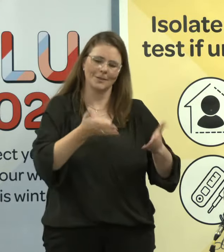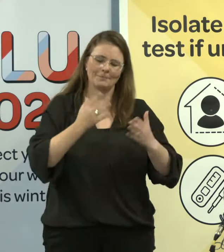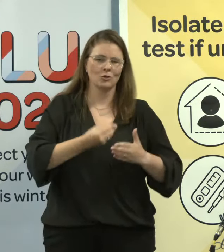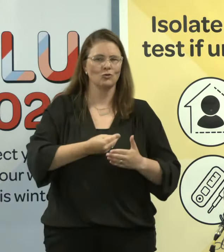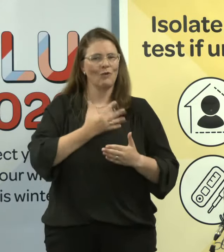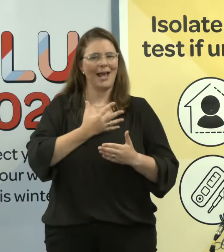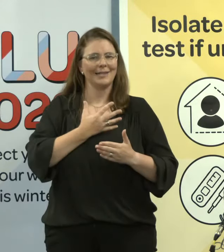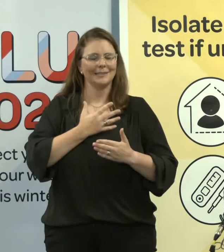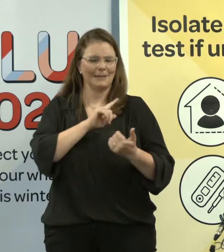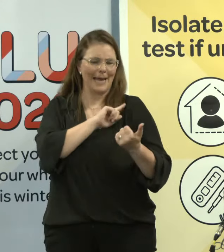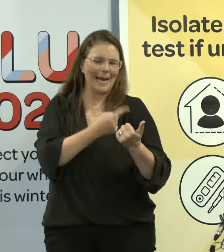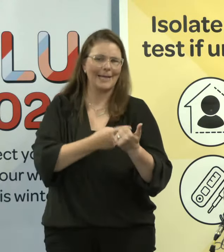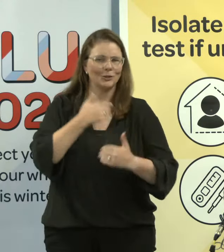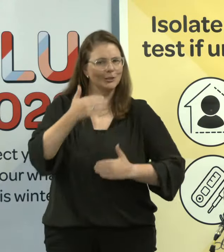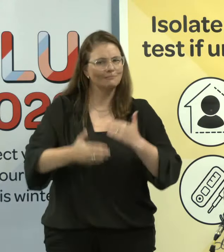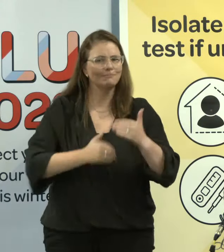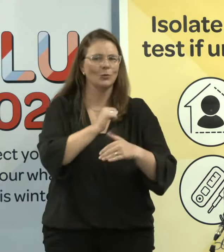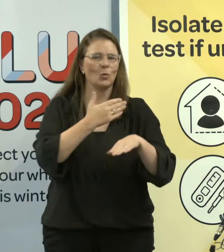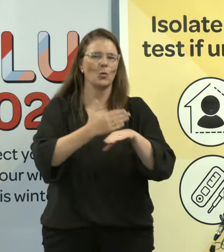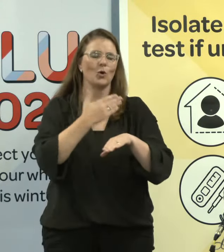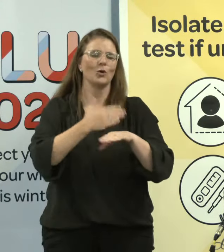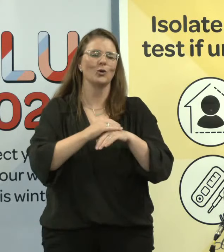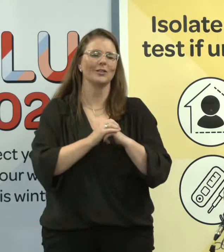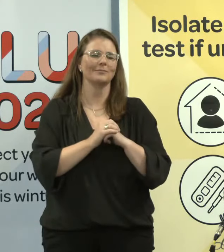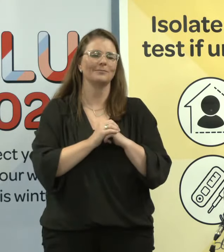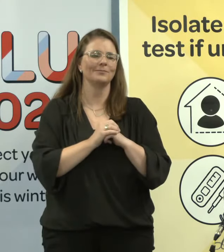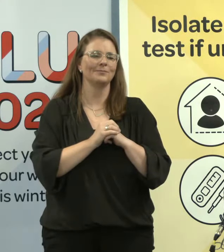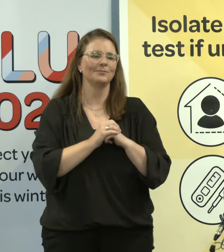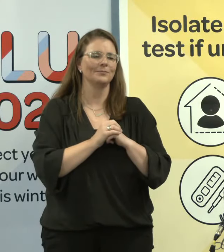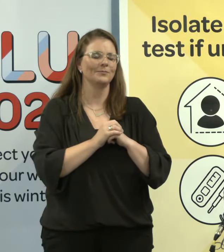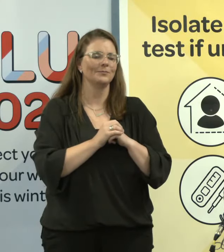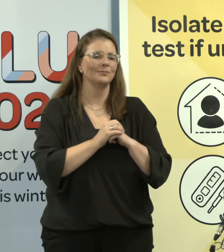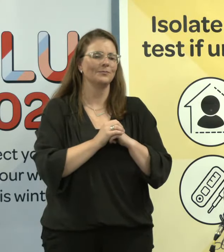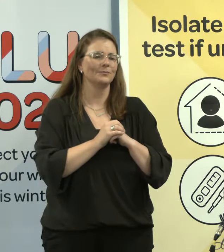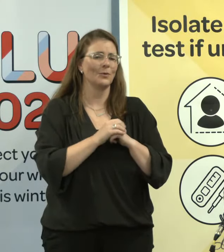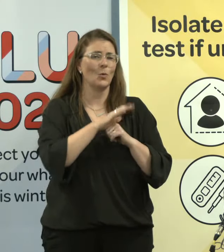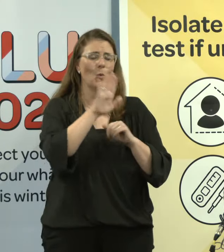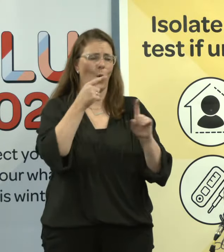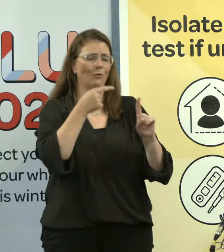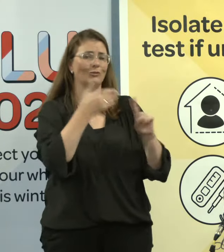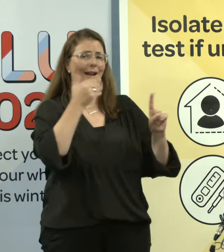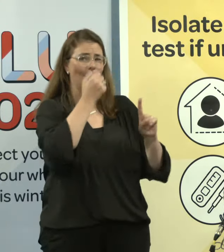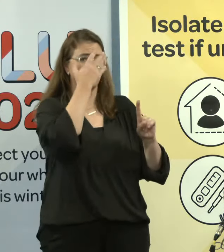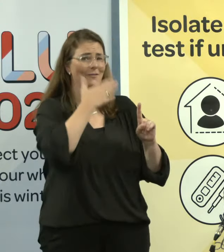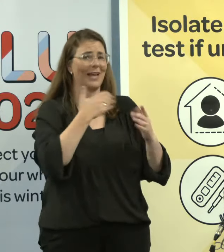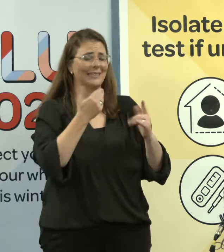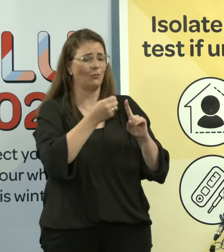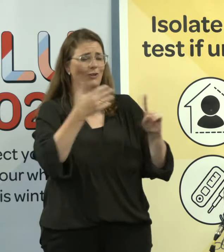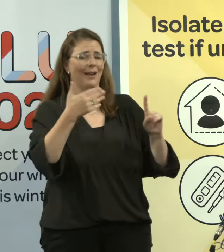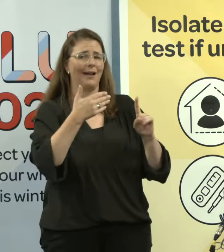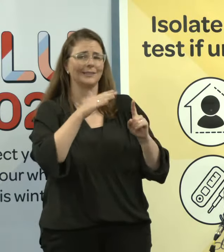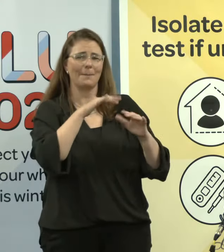enei wahanga. He mahi wero, ko